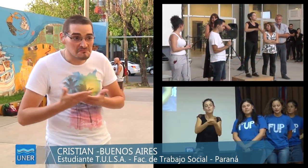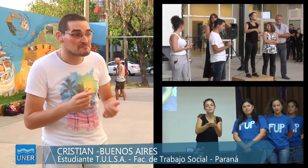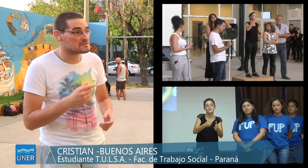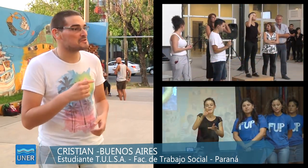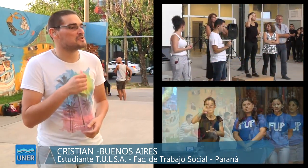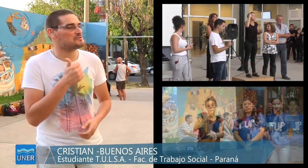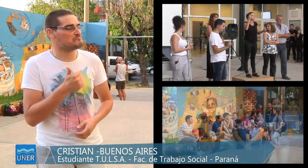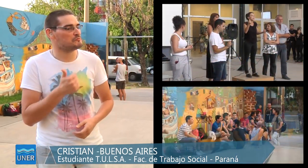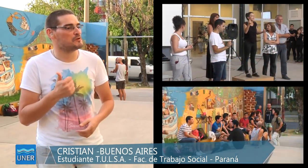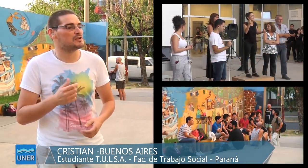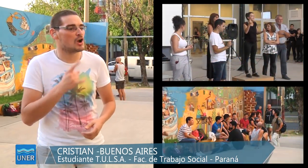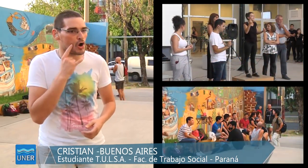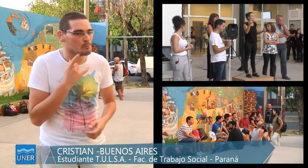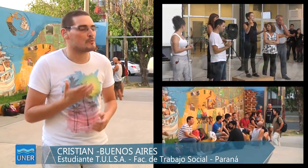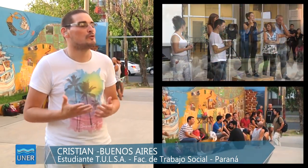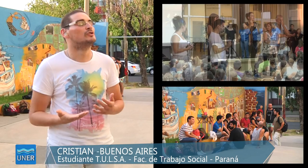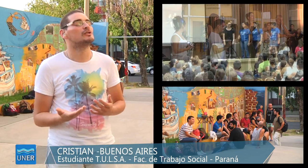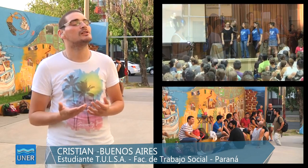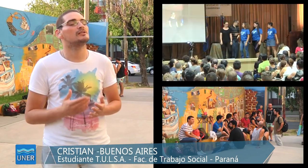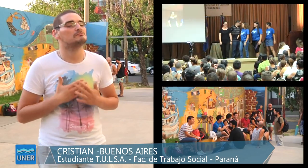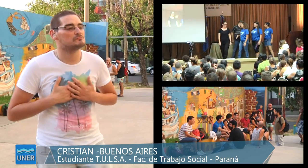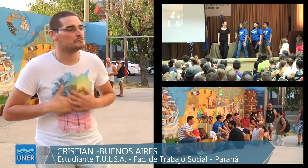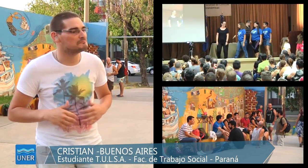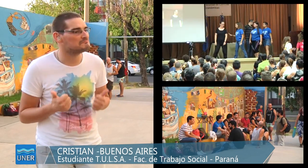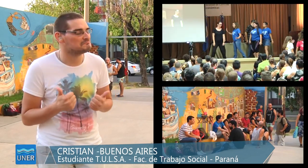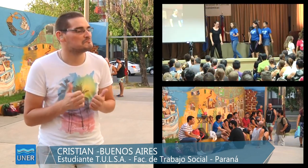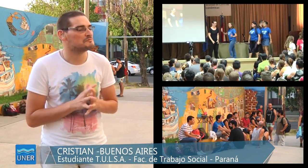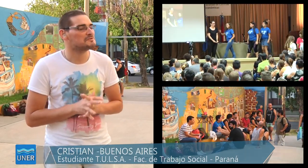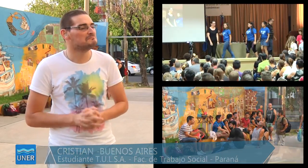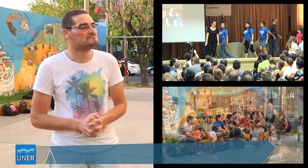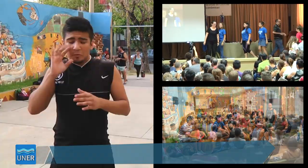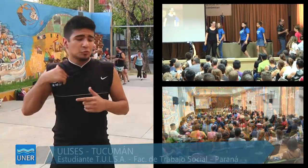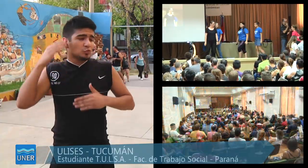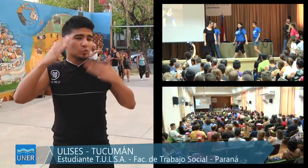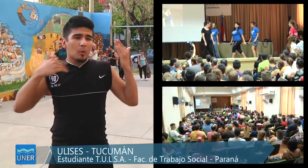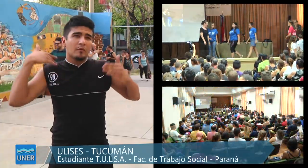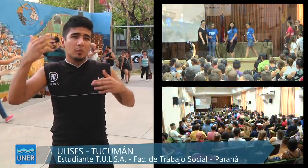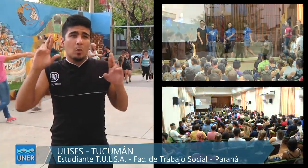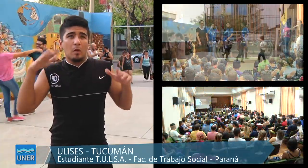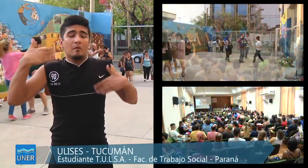fui compartiendo con otros y me siento muy bien, me siento cómodo, me siento tranquilo. Mi sueño era poder estudiar